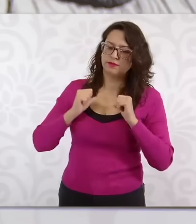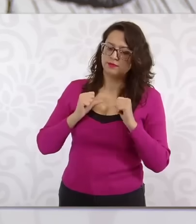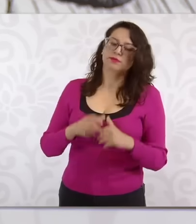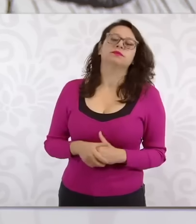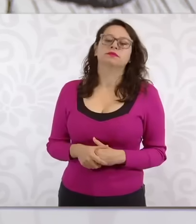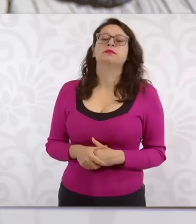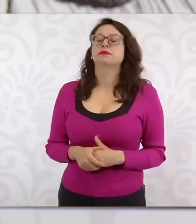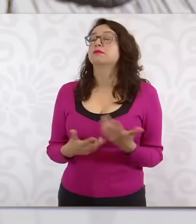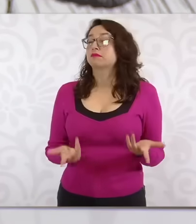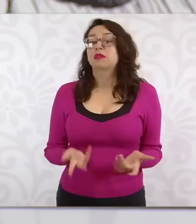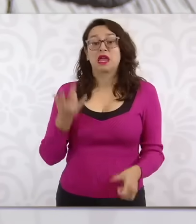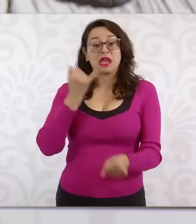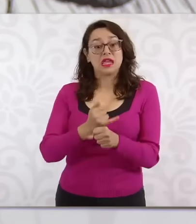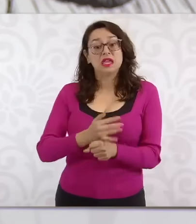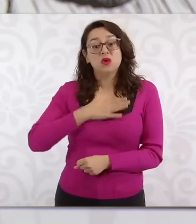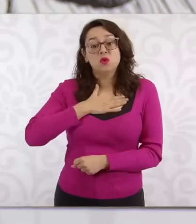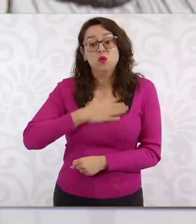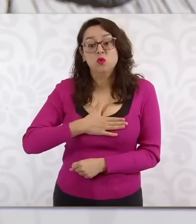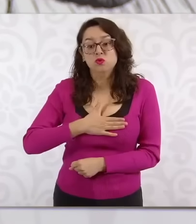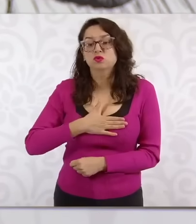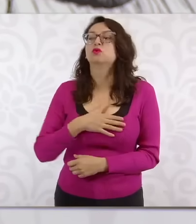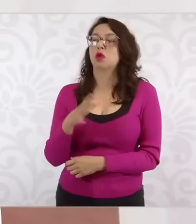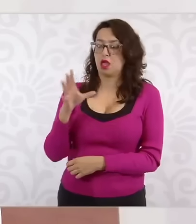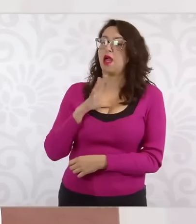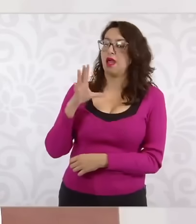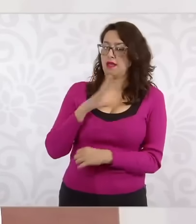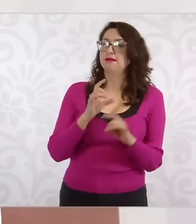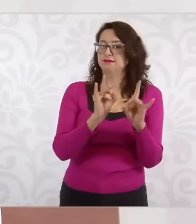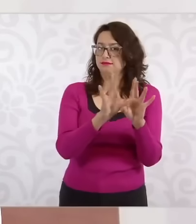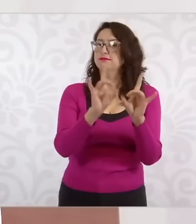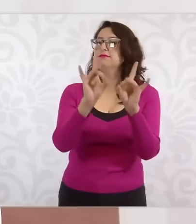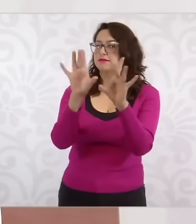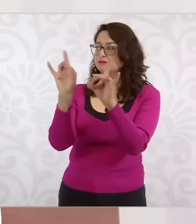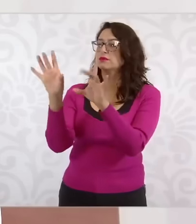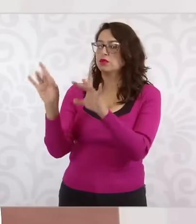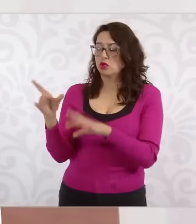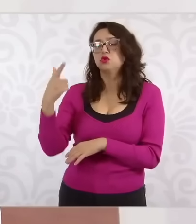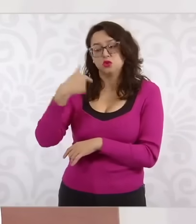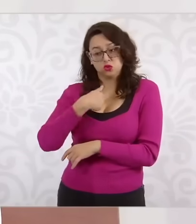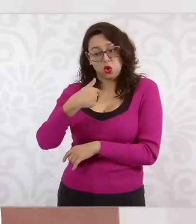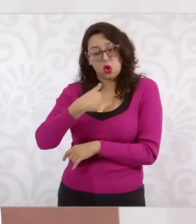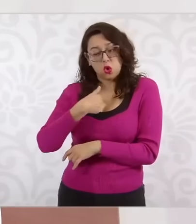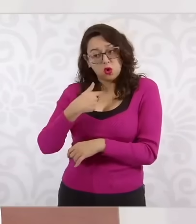tanto que los atiendo personalmente cuando salgo fuera de la ciudad, sobre todo los atiendo